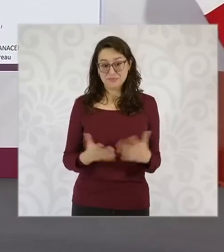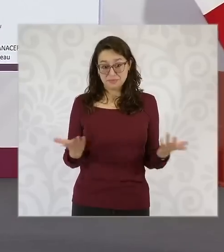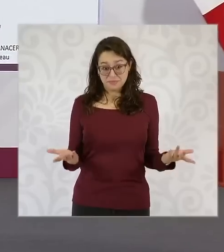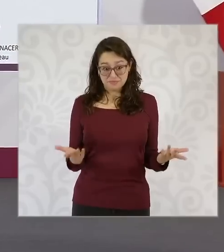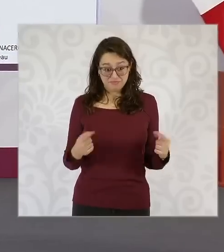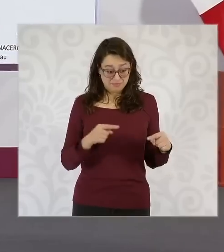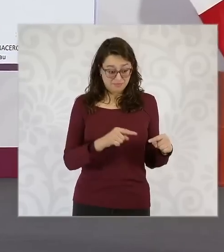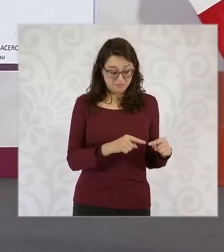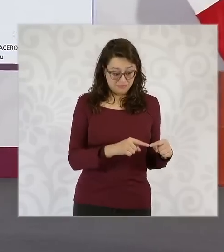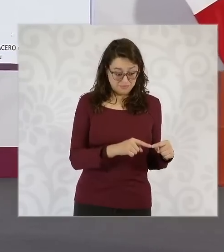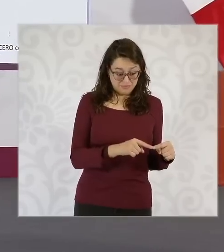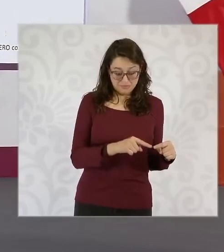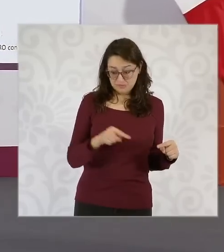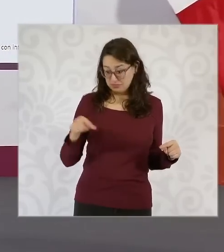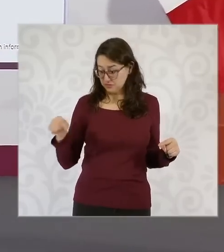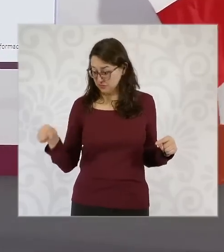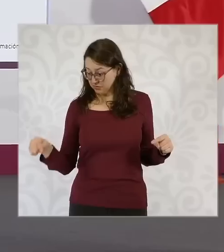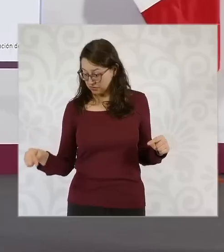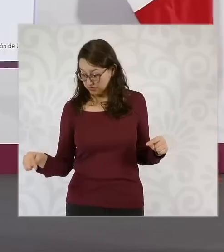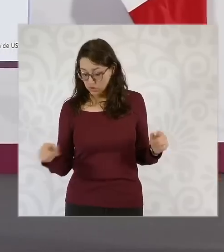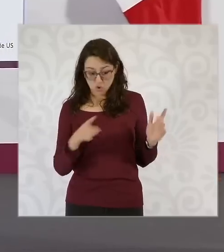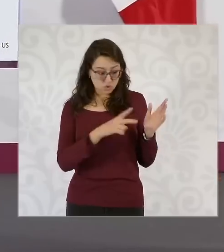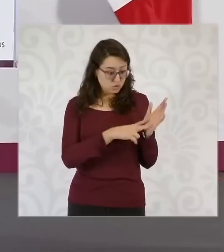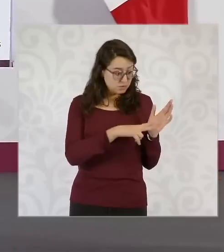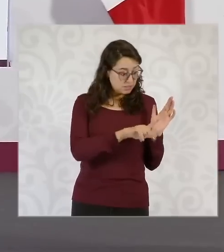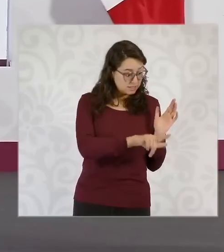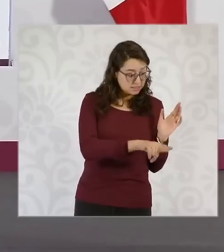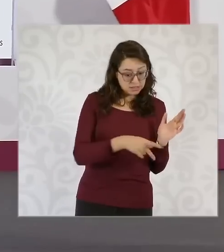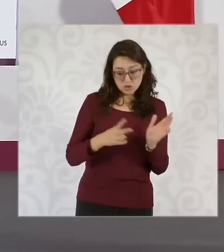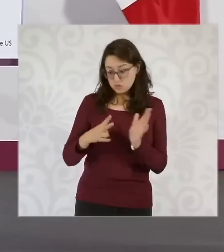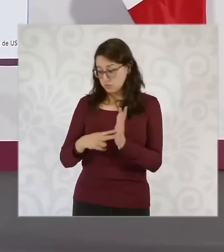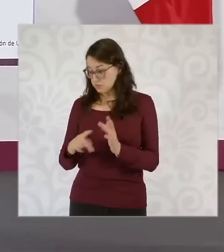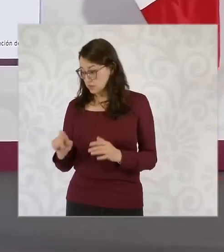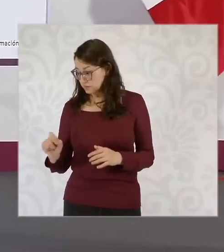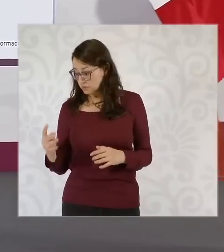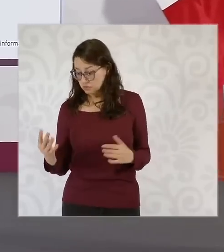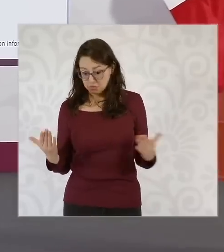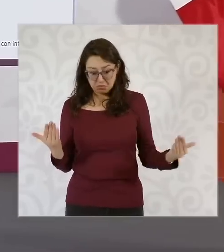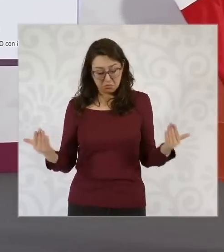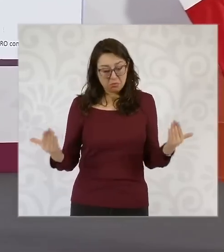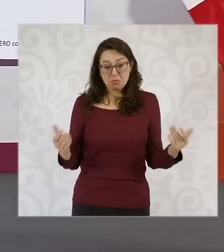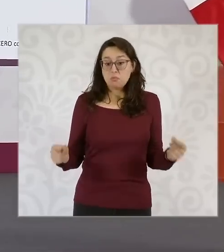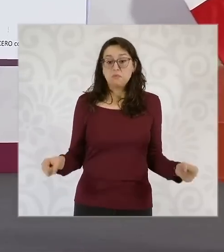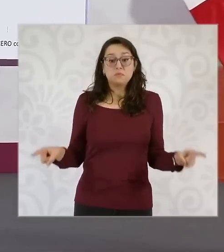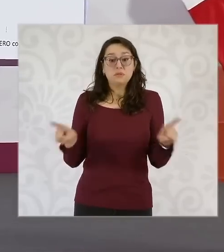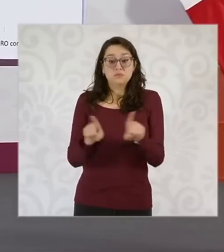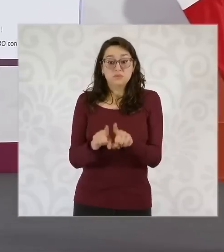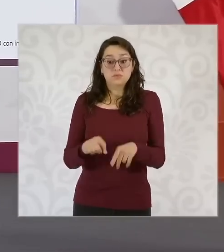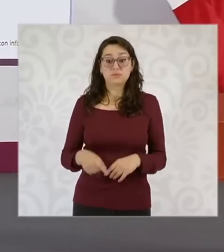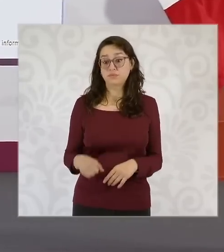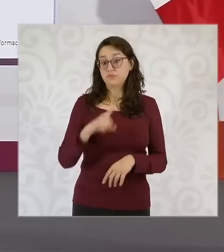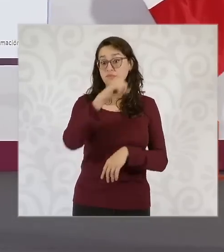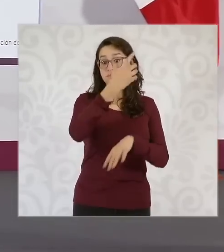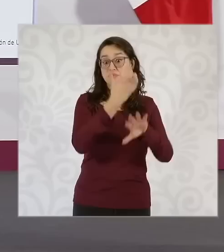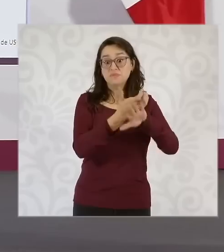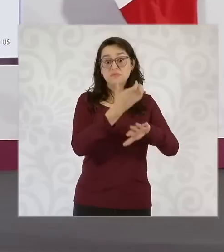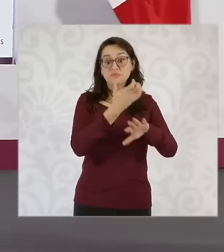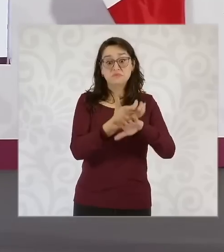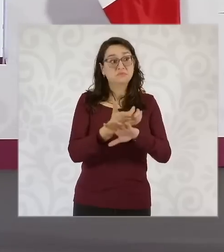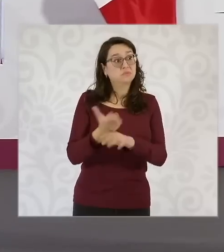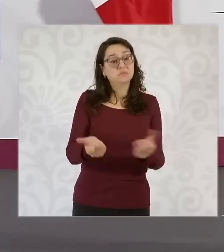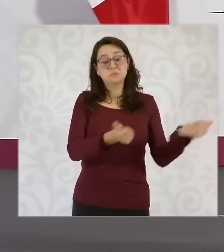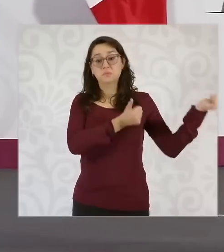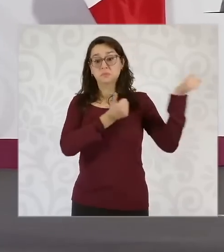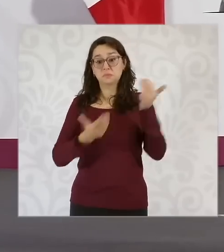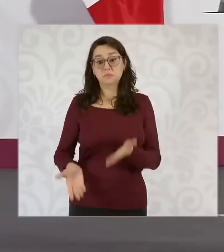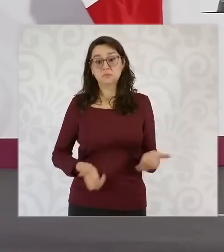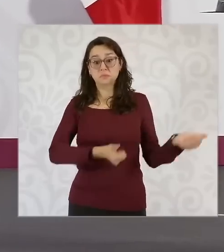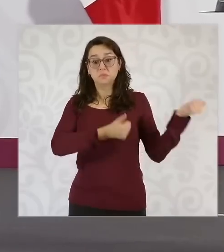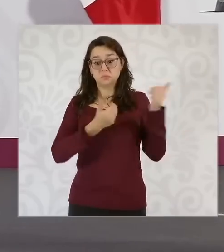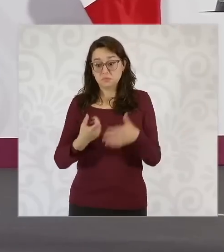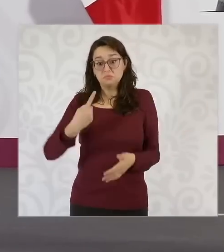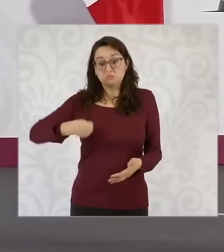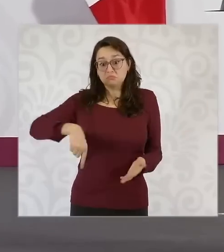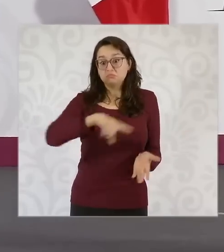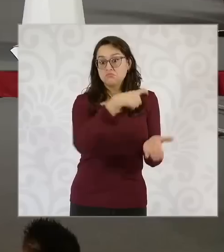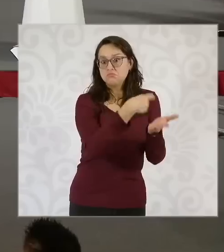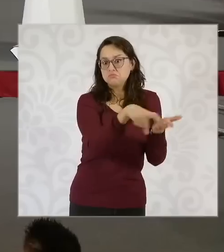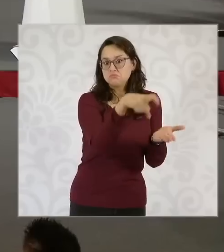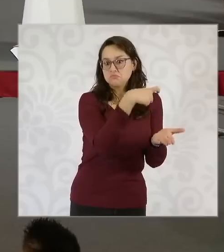esta Estamos igual quién creció pues Estados Unidos nos vende más entonces no se justifica